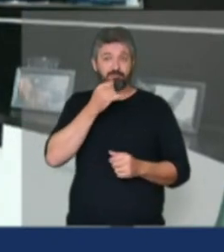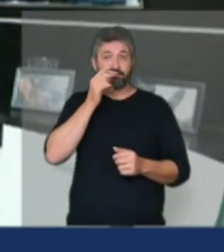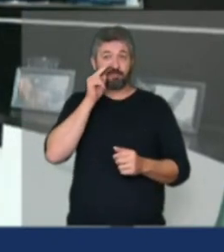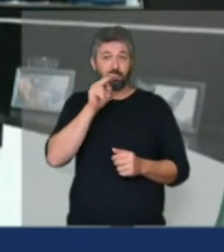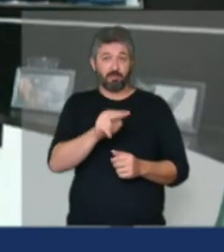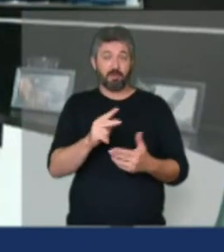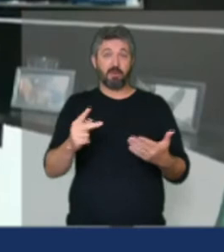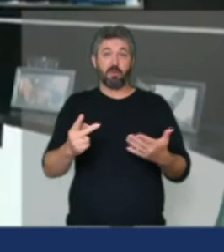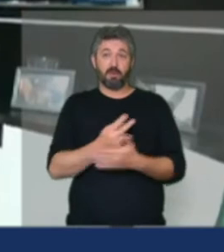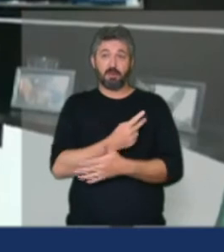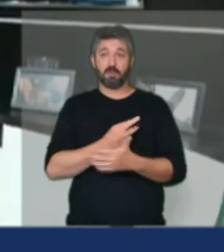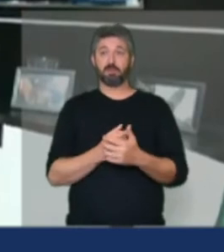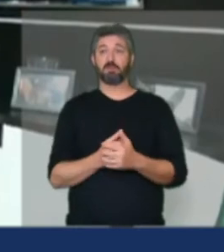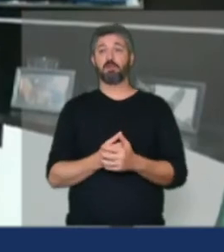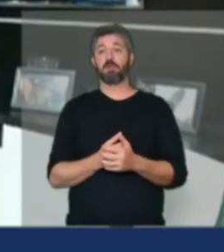ASSISTINDO COM A LÓGICA PRIVATISTA DO GOVERNO EM